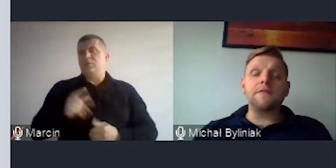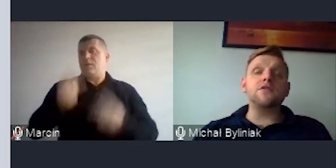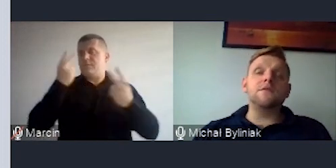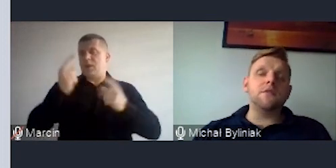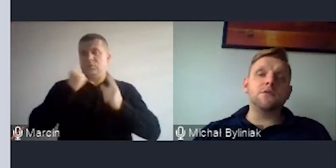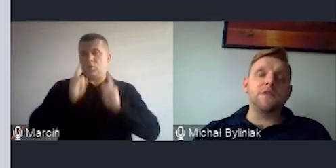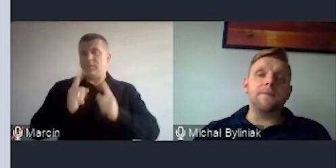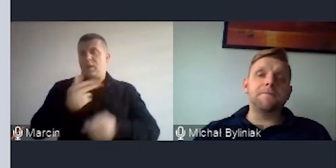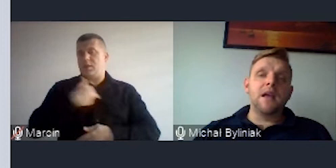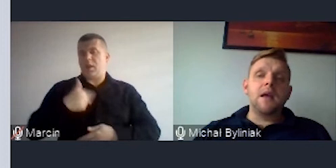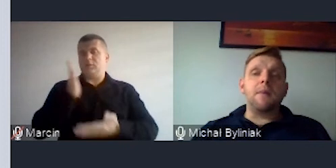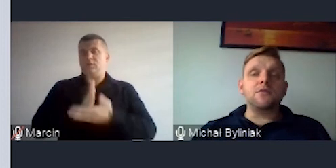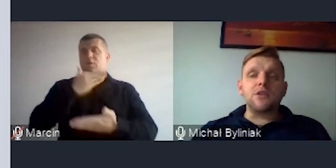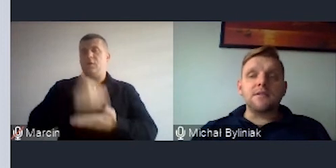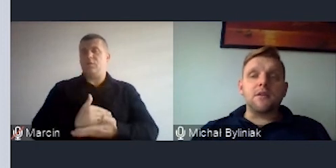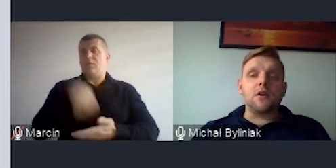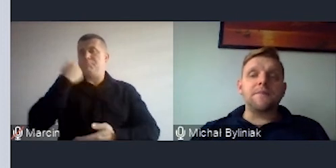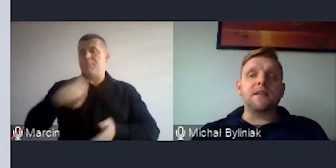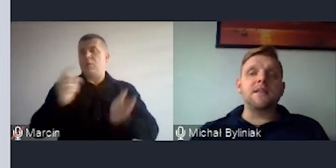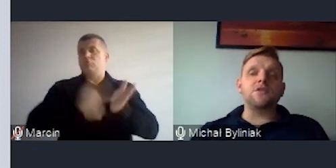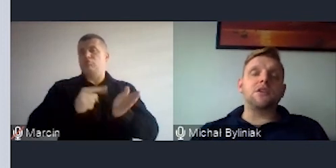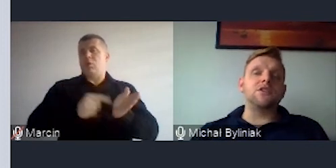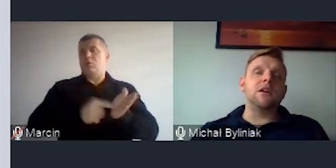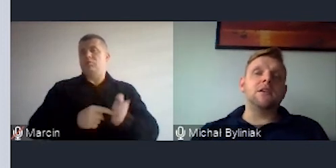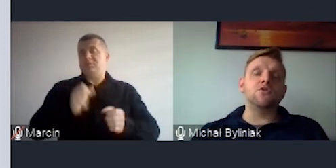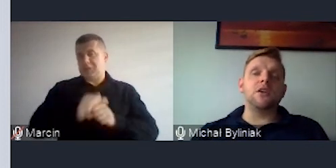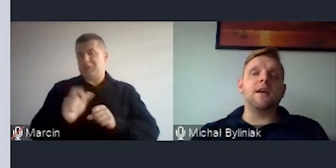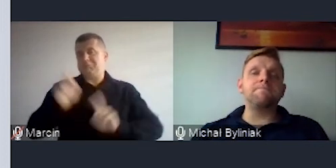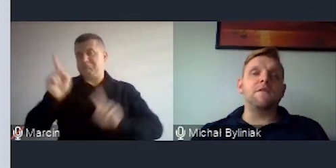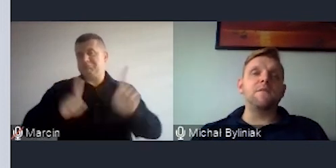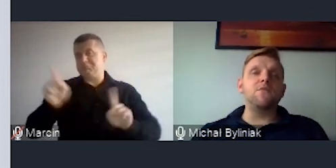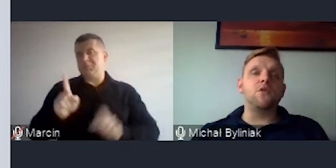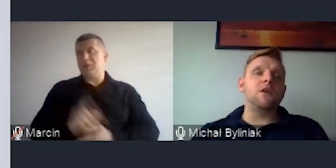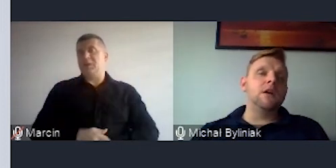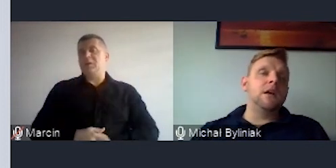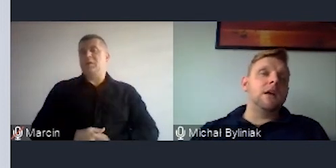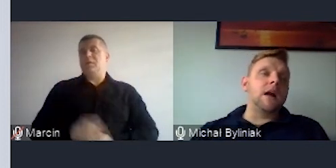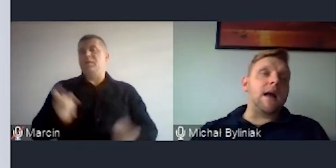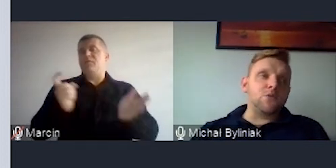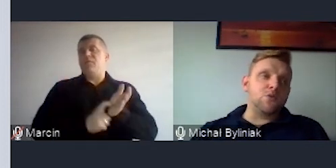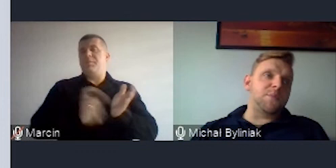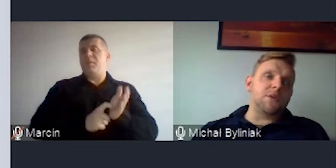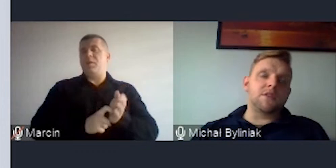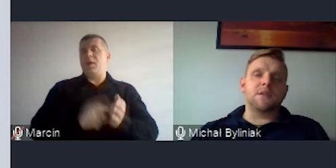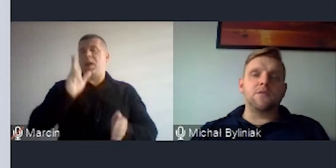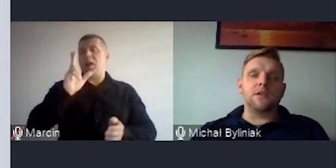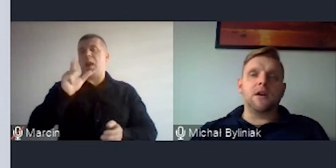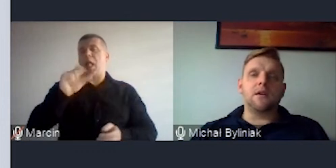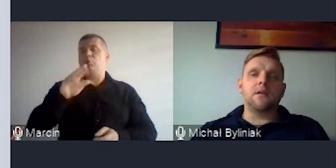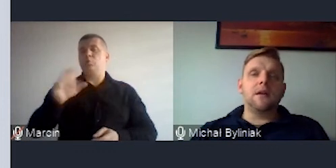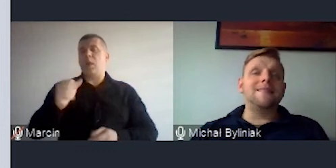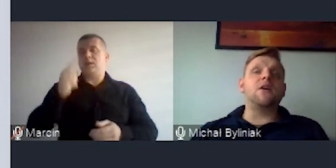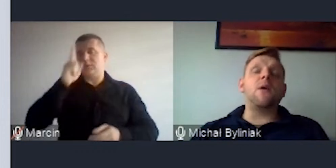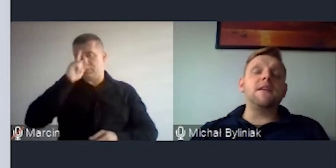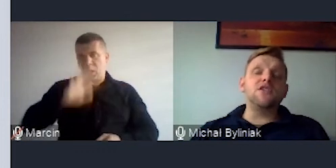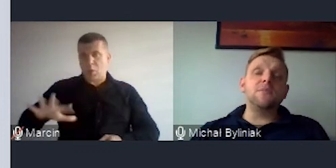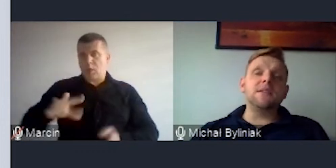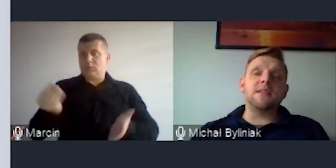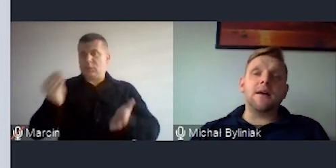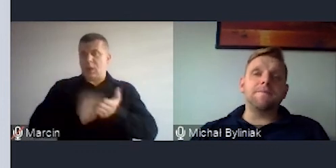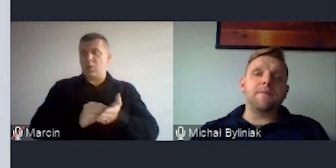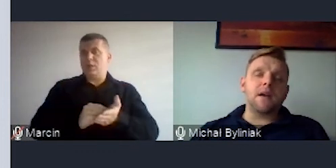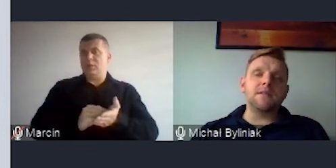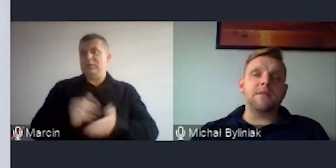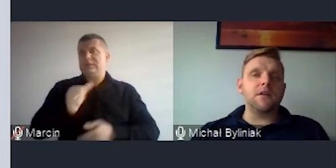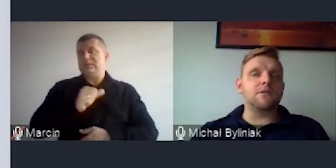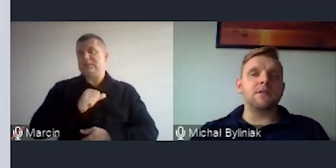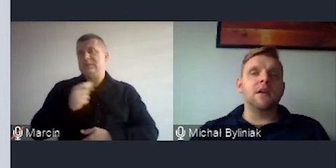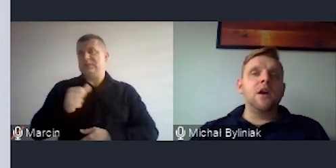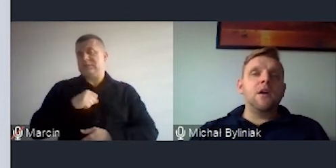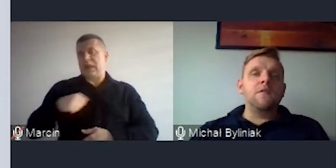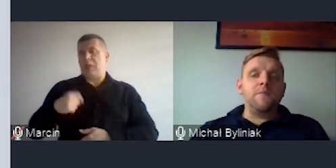W naszym województwie bardzo często zdarza się, że wymóg klauzul społecznych w zamówieniach nakłada na siebie sam zamawiający.